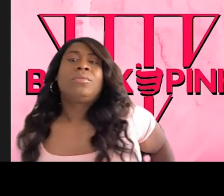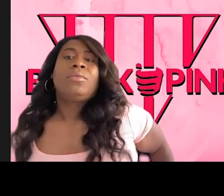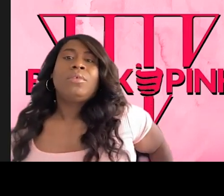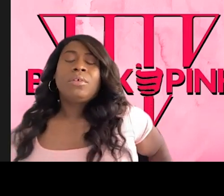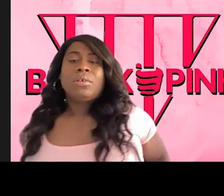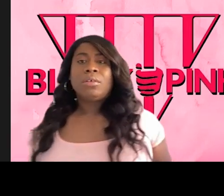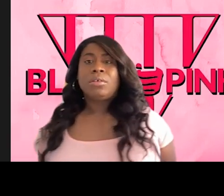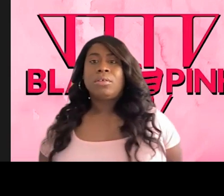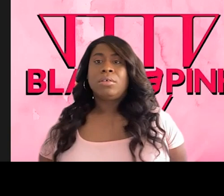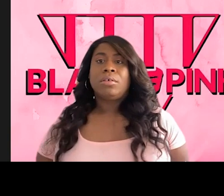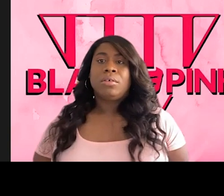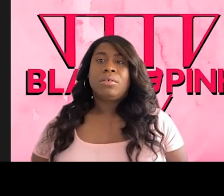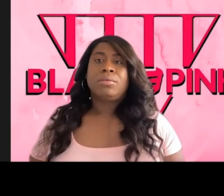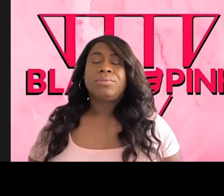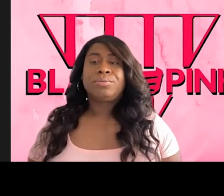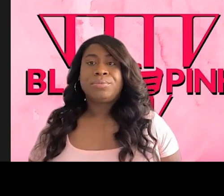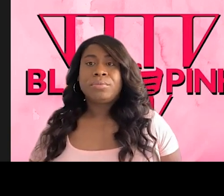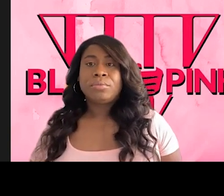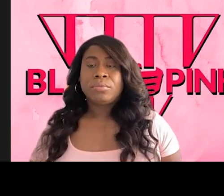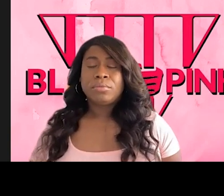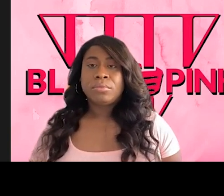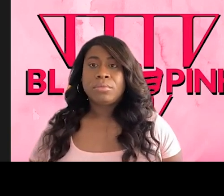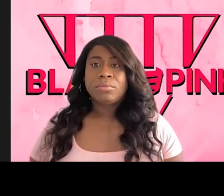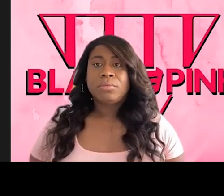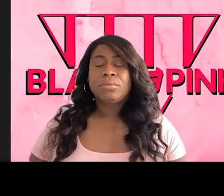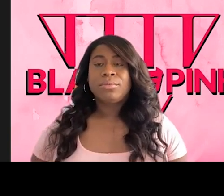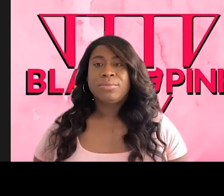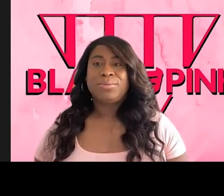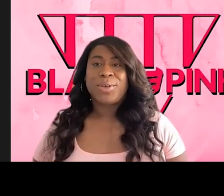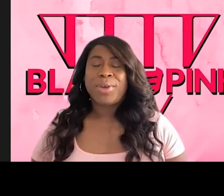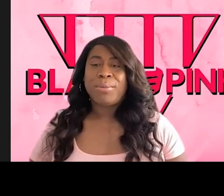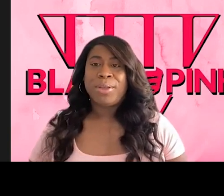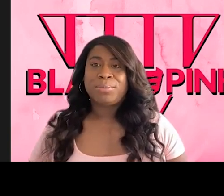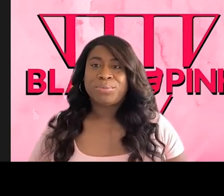la experiencia de las personas trans de color como te identificaste. Muchas gracias.